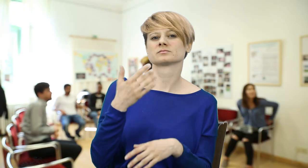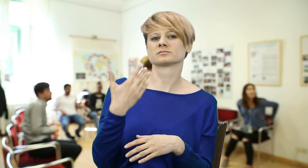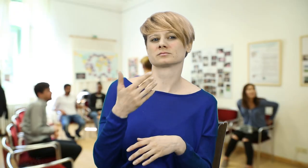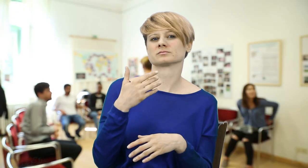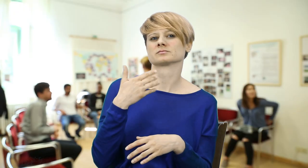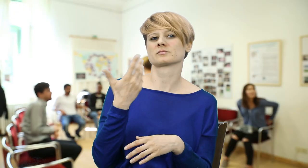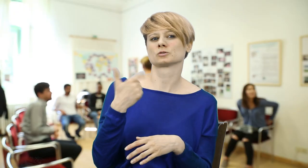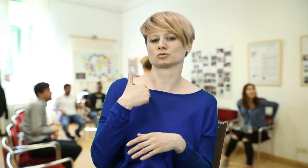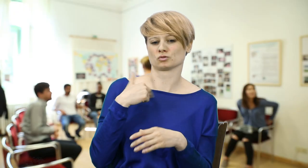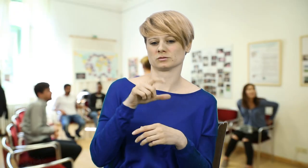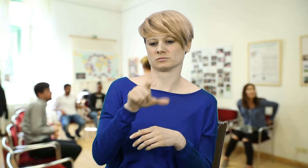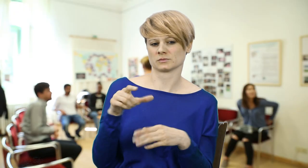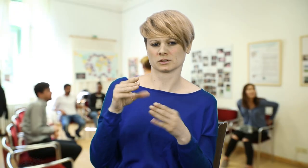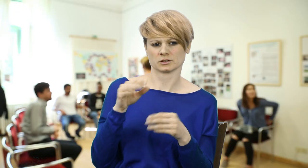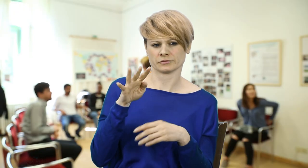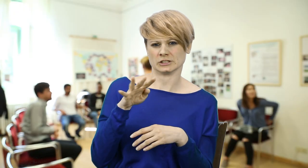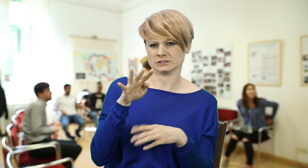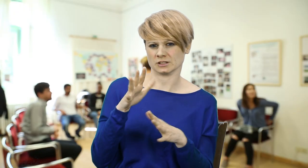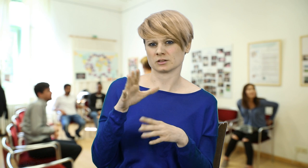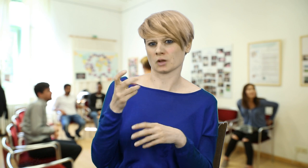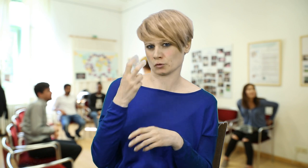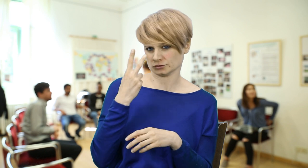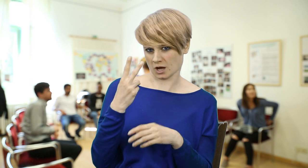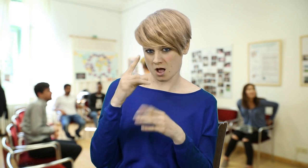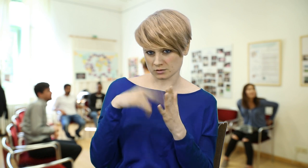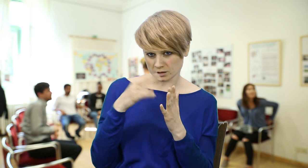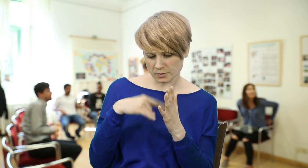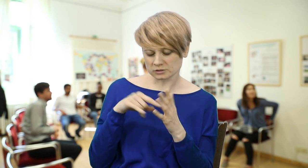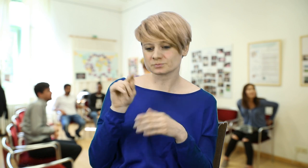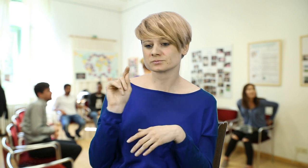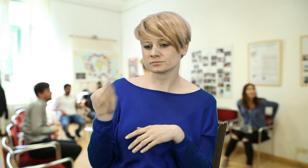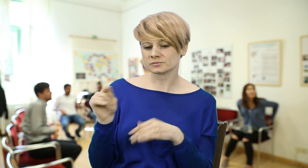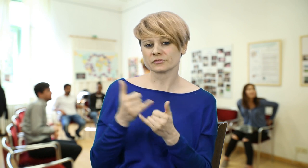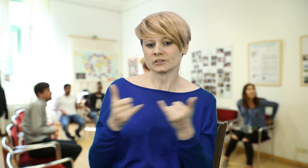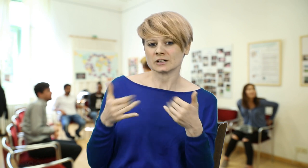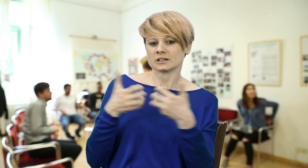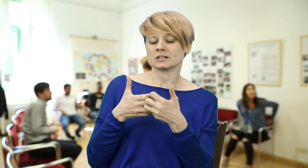Also in der Gruppe sind 14 Flüchtlinge, davon können zwei nicht lesen und schreiben. Wie passe ich mich an?